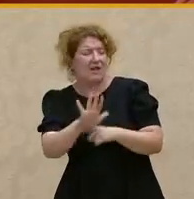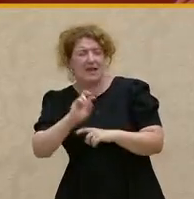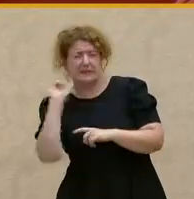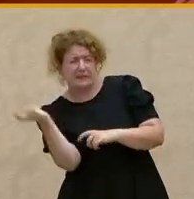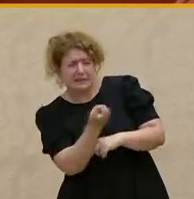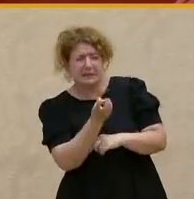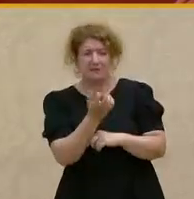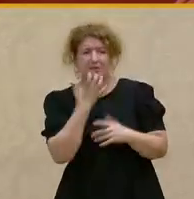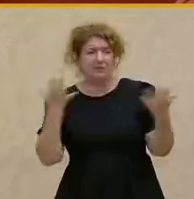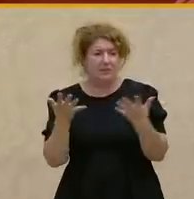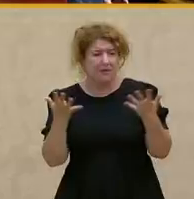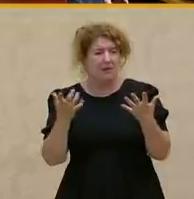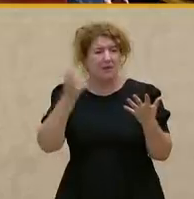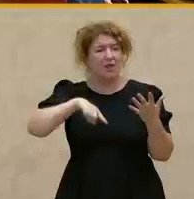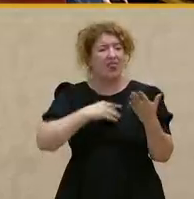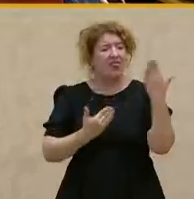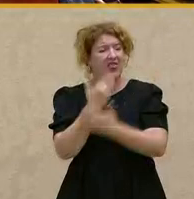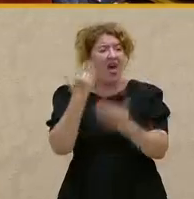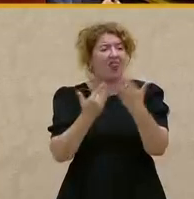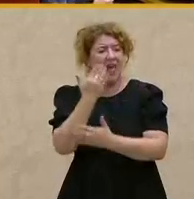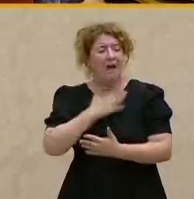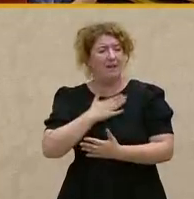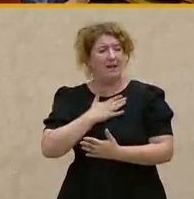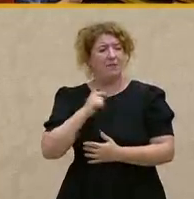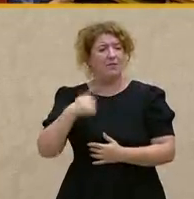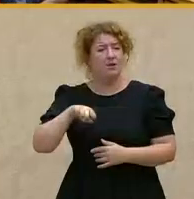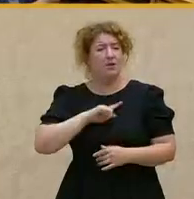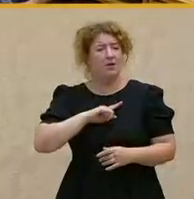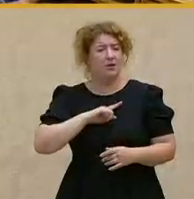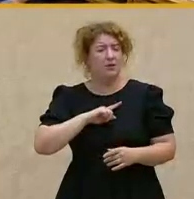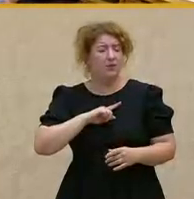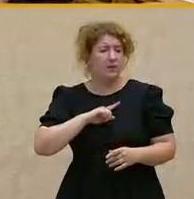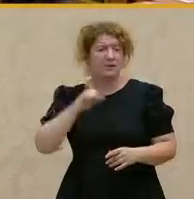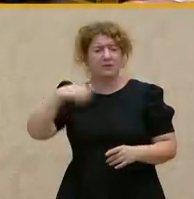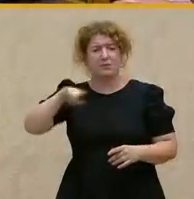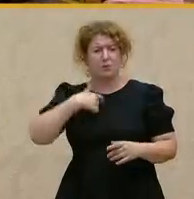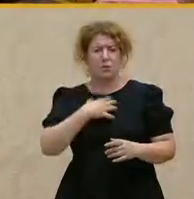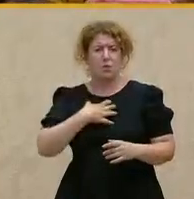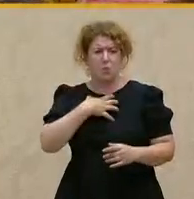embargo describir su día a día a mí me resultaba complicado y, cuando escribía estas palabras,